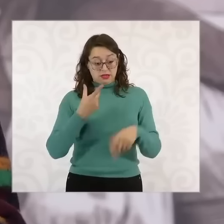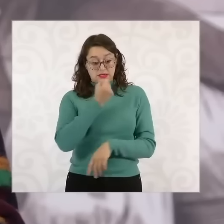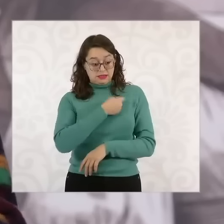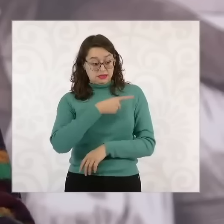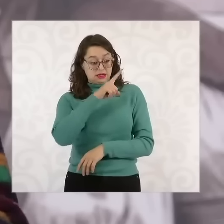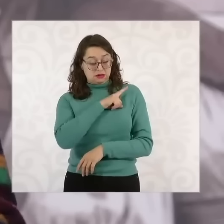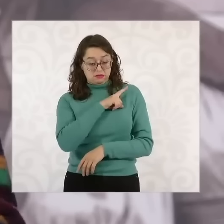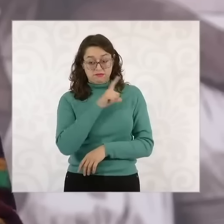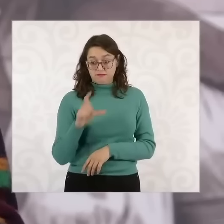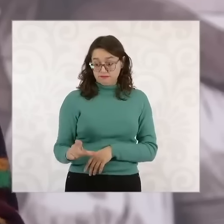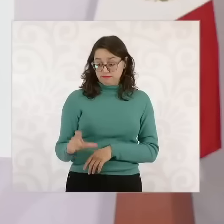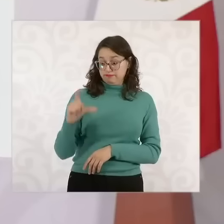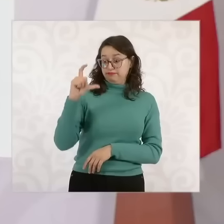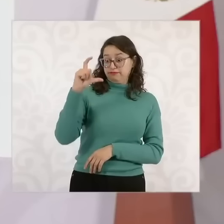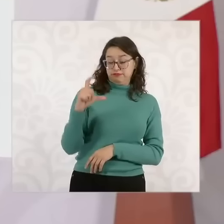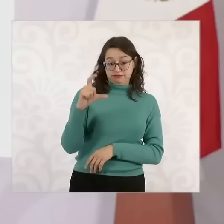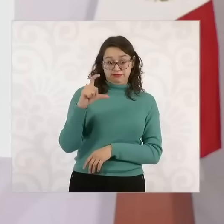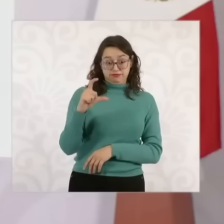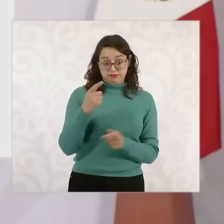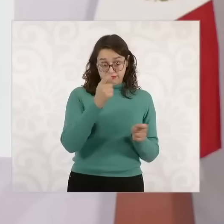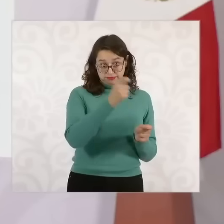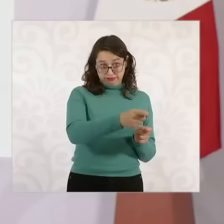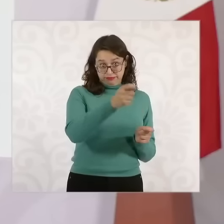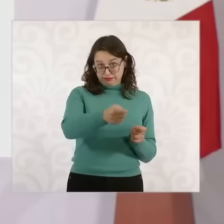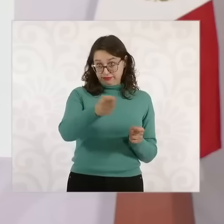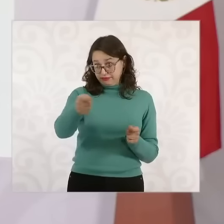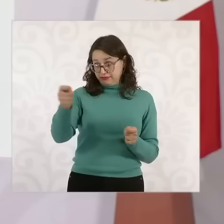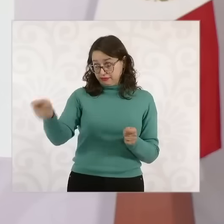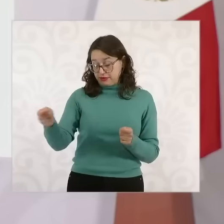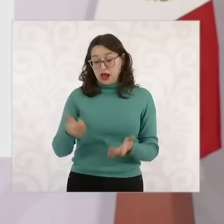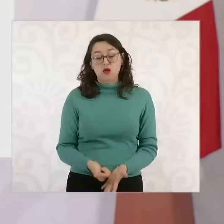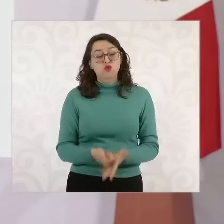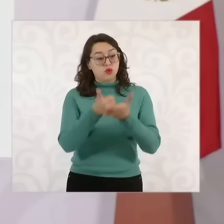de nuestra credencial nos va a facilitar a nosotros, al IMS, al ISTE, al IMS bienestar,